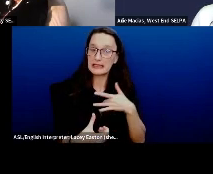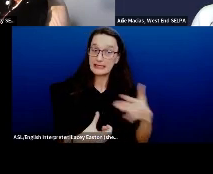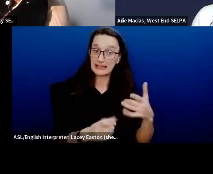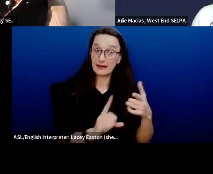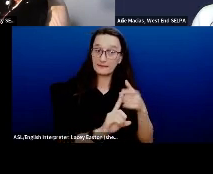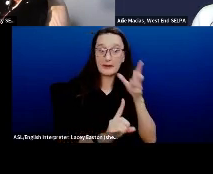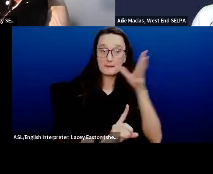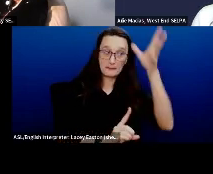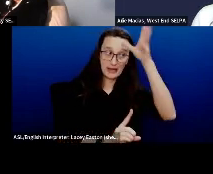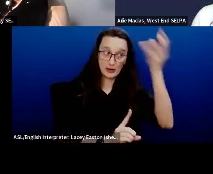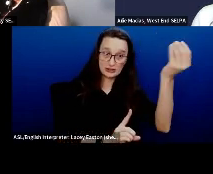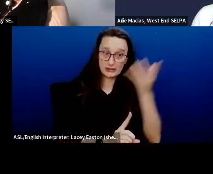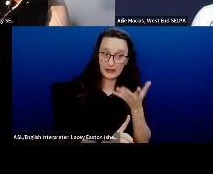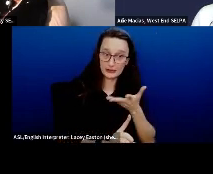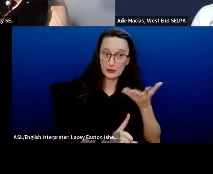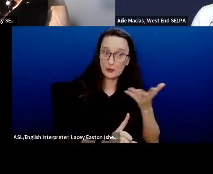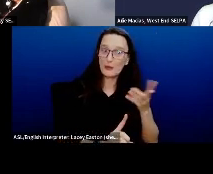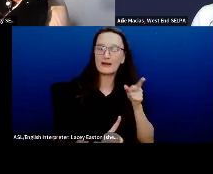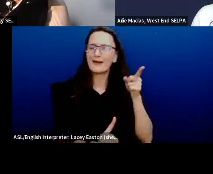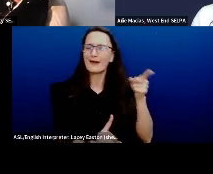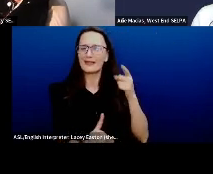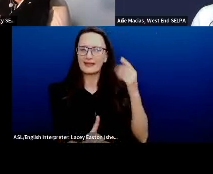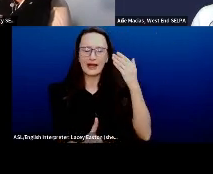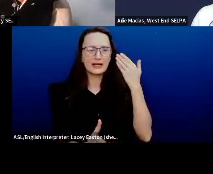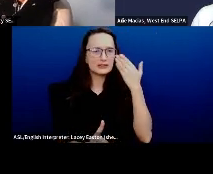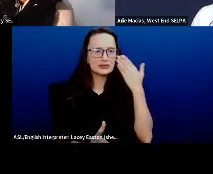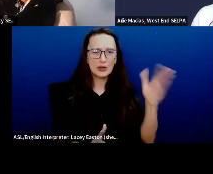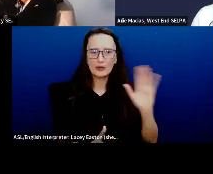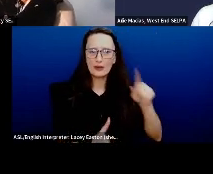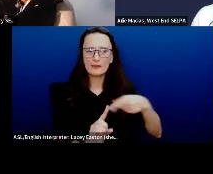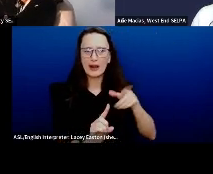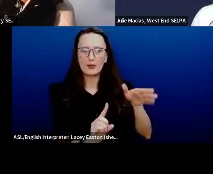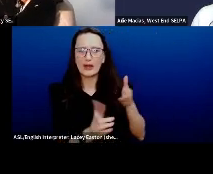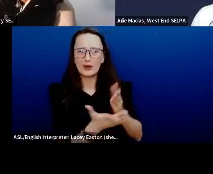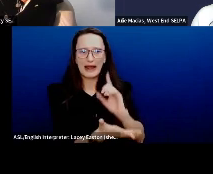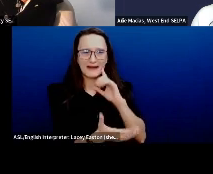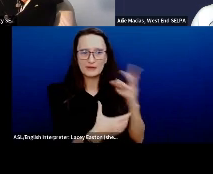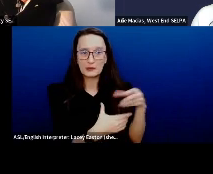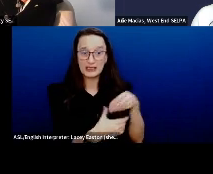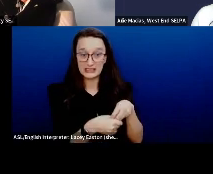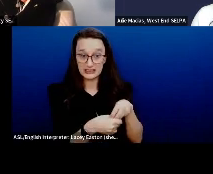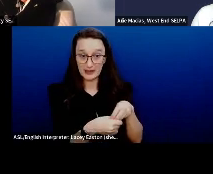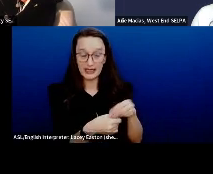y soluciones efectivas. La participación de los padres es frecuentemente compartida por los padres. ellos no siempre tienen el conocimiento de que tienen el derecho